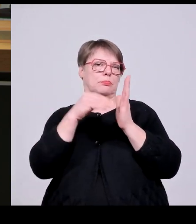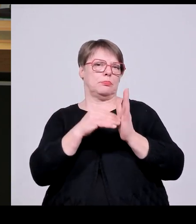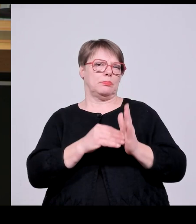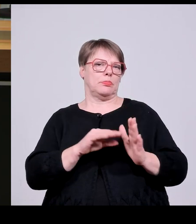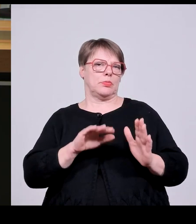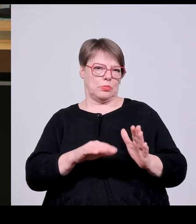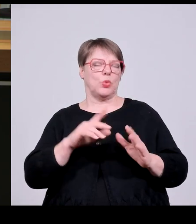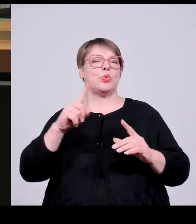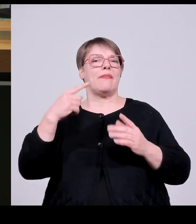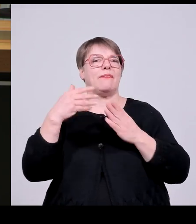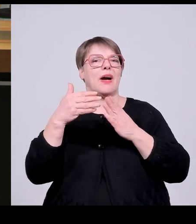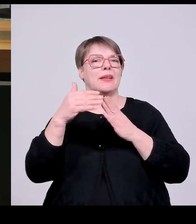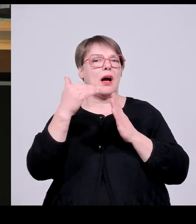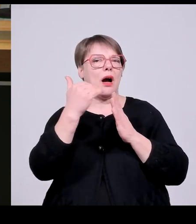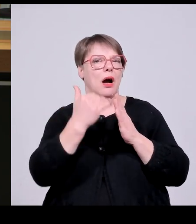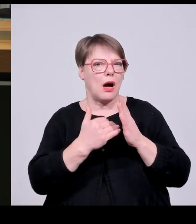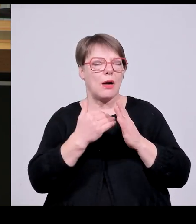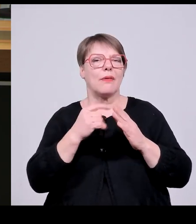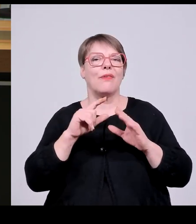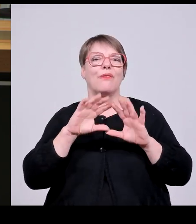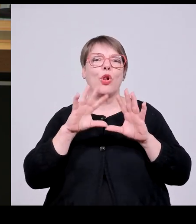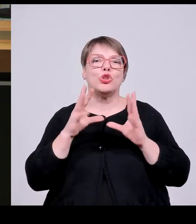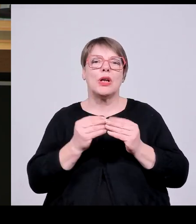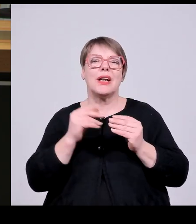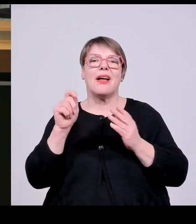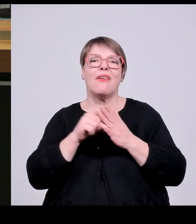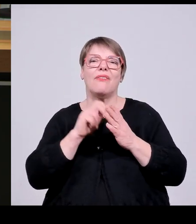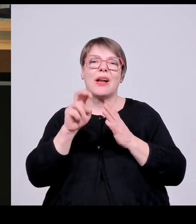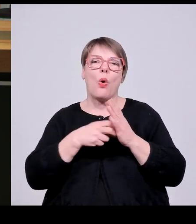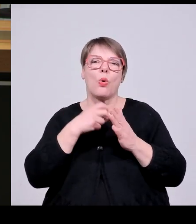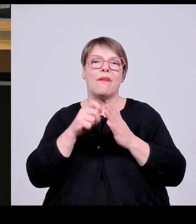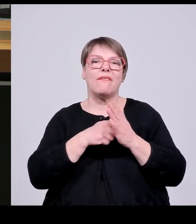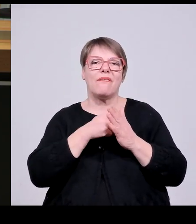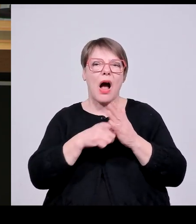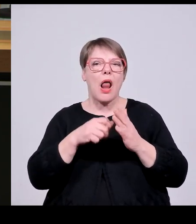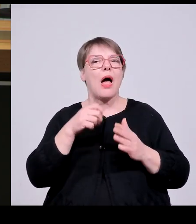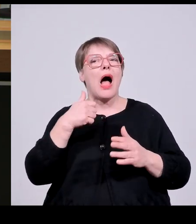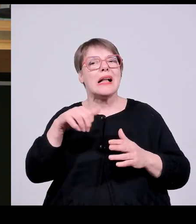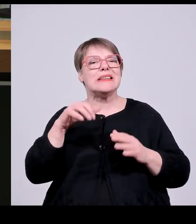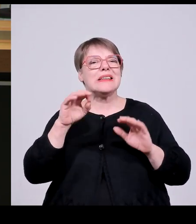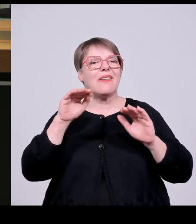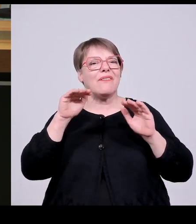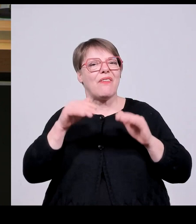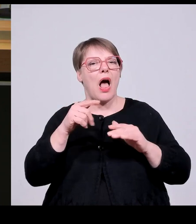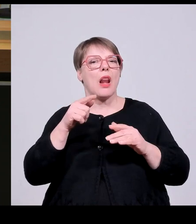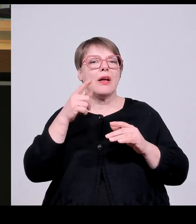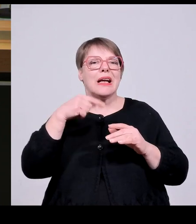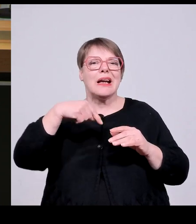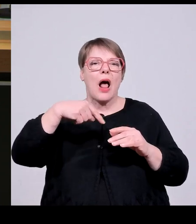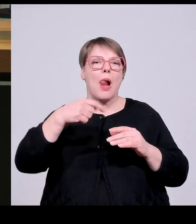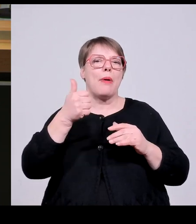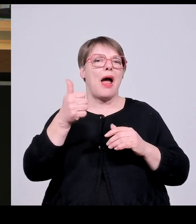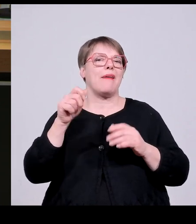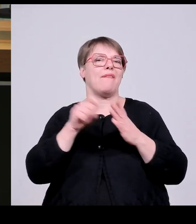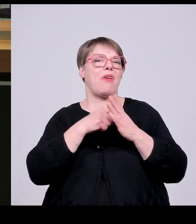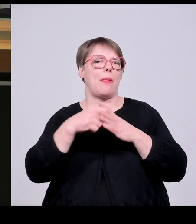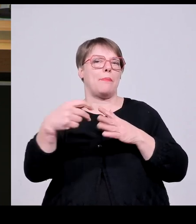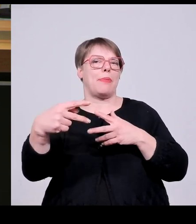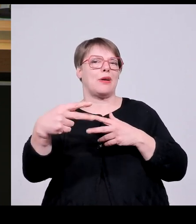Frage des politischen Beamtenstatus gibt, das werden die angekündigten Gutachten zeigen. Wir werden da genau hingucken und in dem Sinne